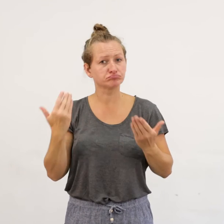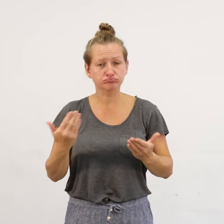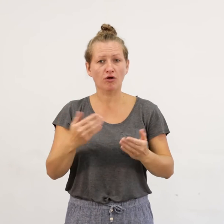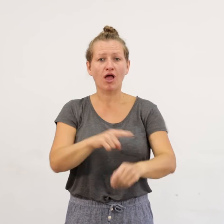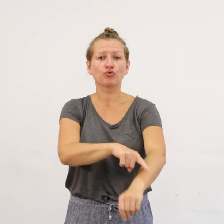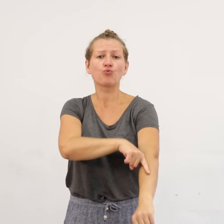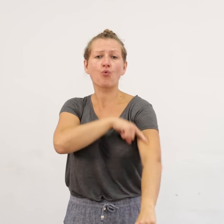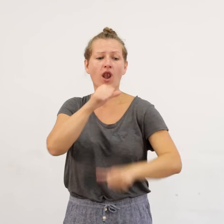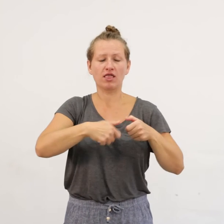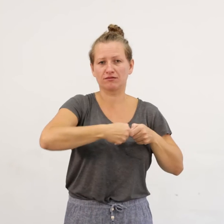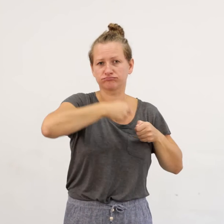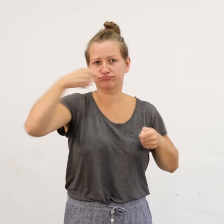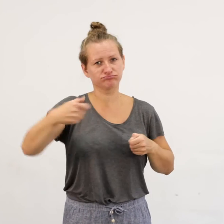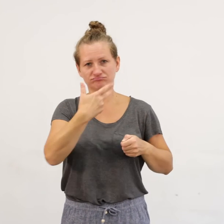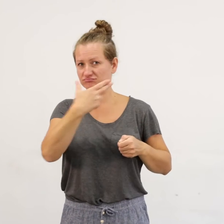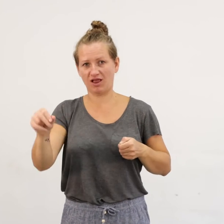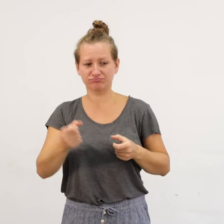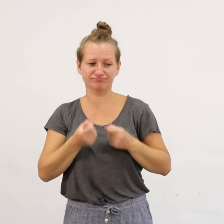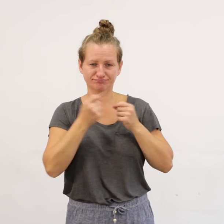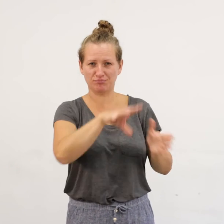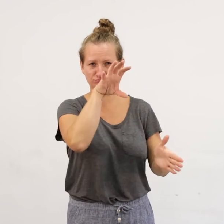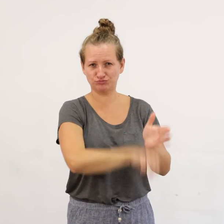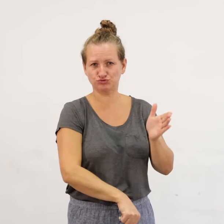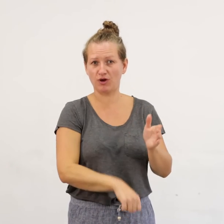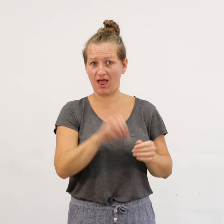Ich minusem jest jednak termin użyteczności, w